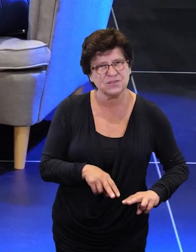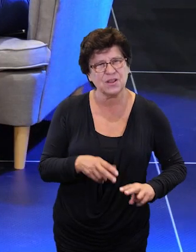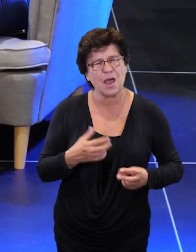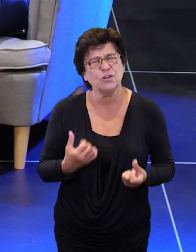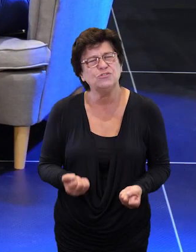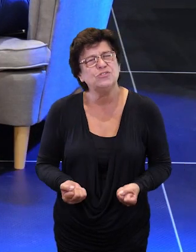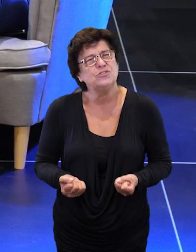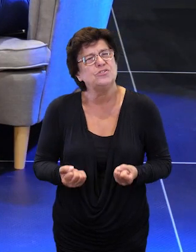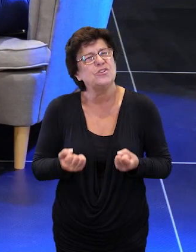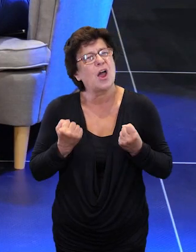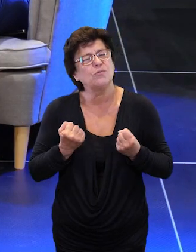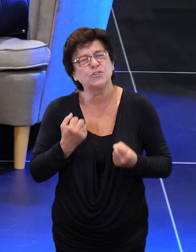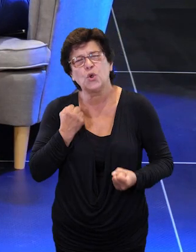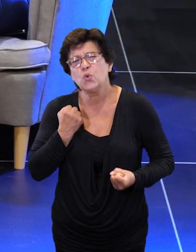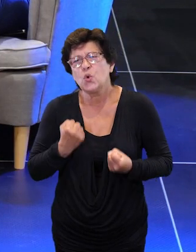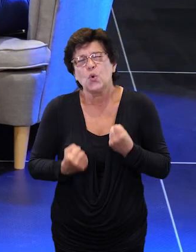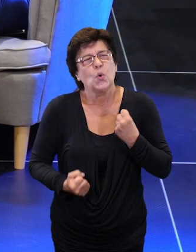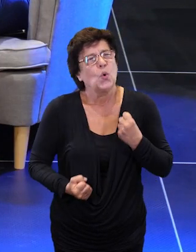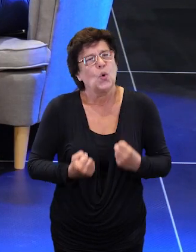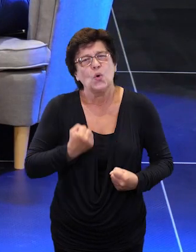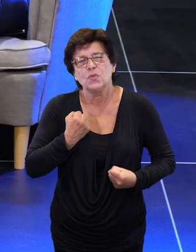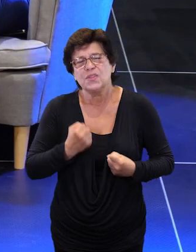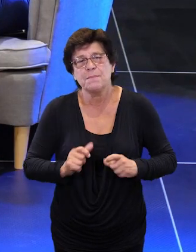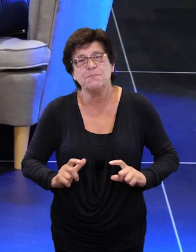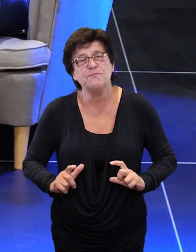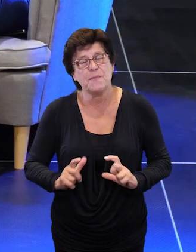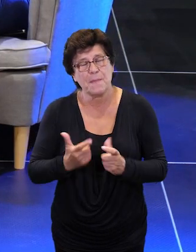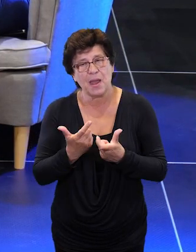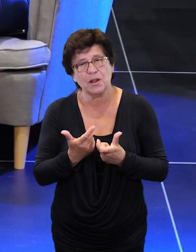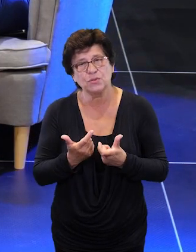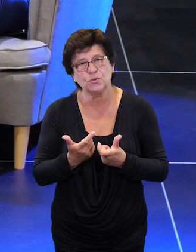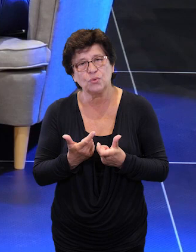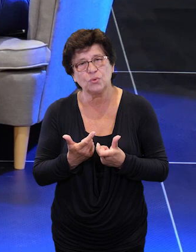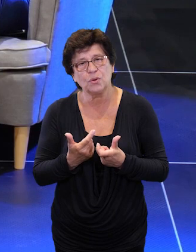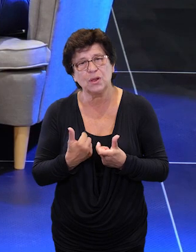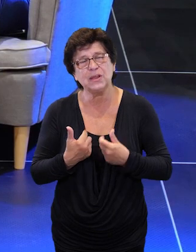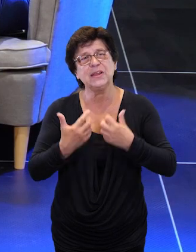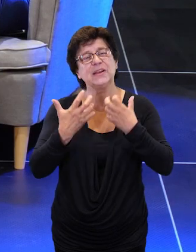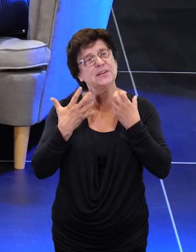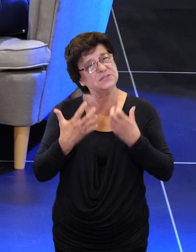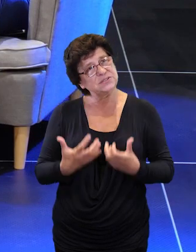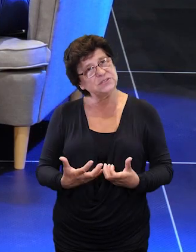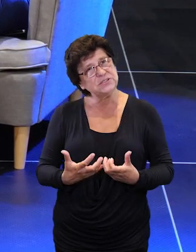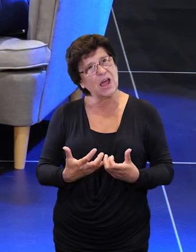trudnym przypadku i jakby chce udowodnić,